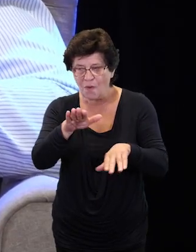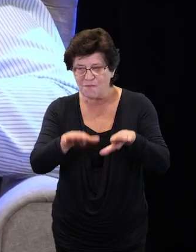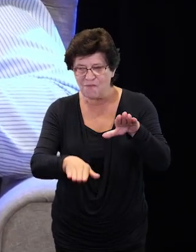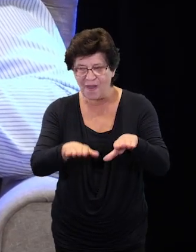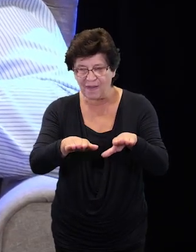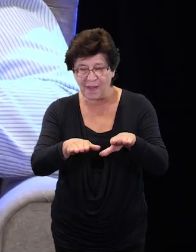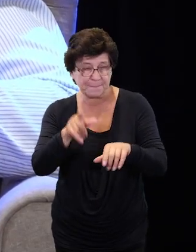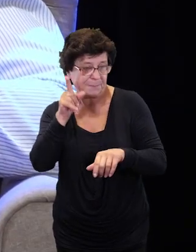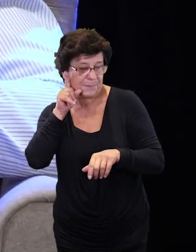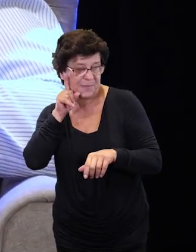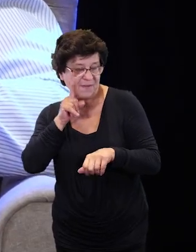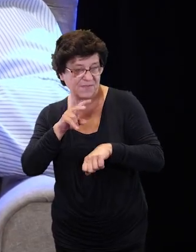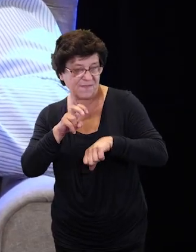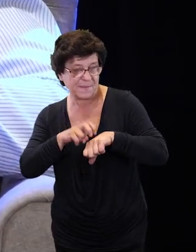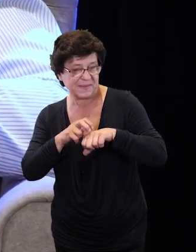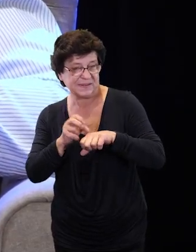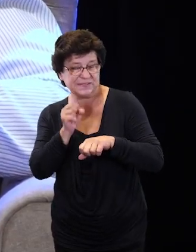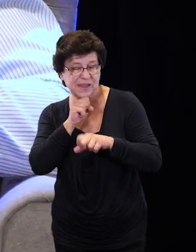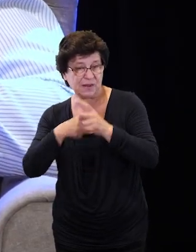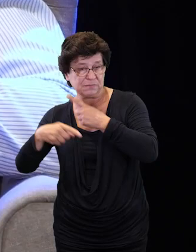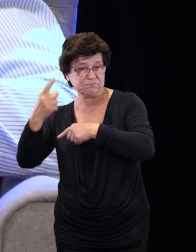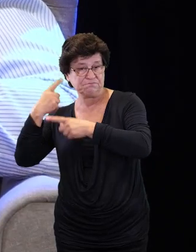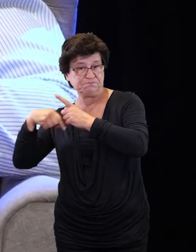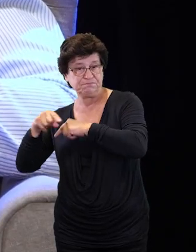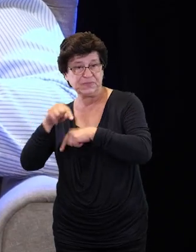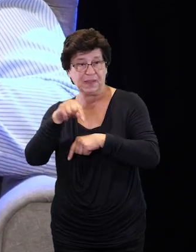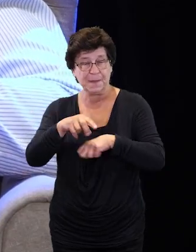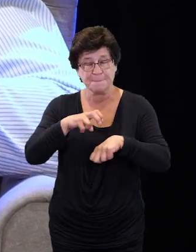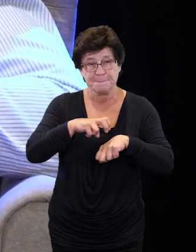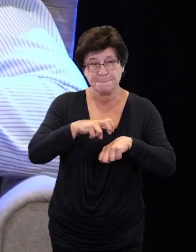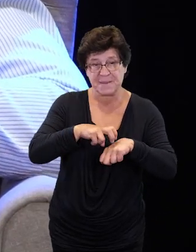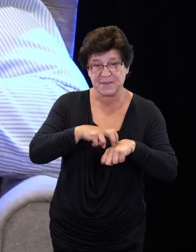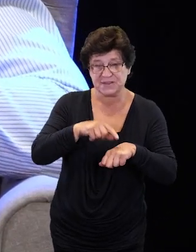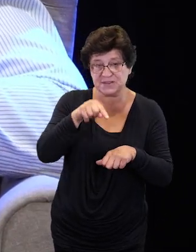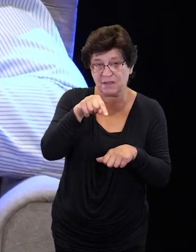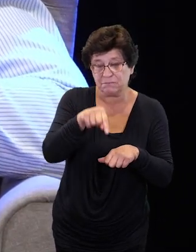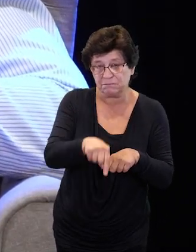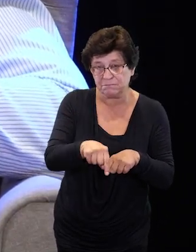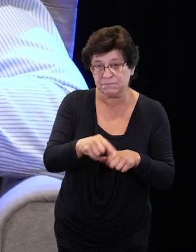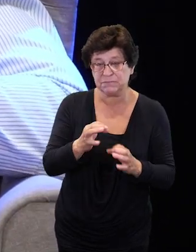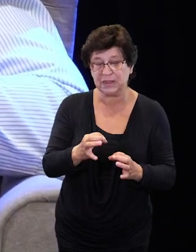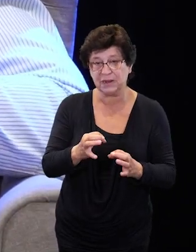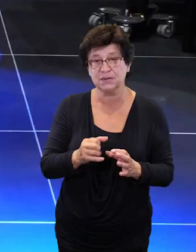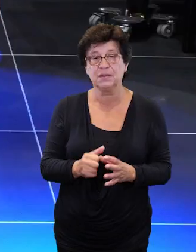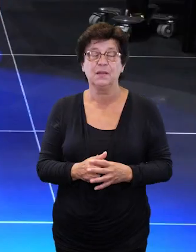i gdzieś połączymy się w połowie drogi i będziemy mogli sobie dyskutować i iść razem naprzód.